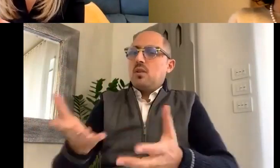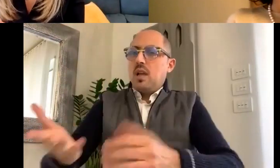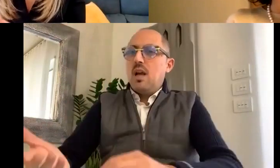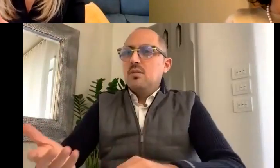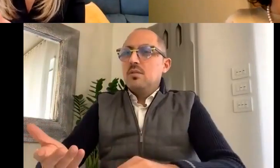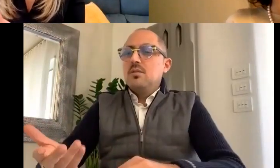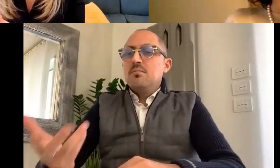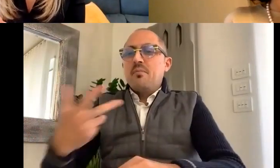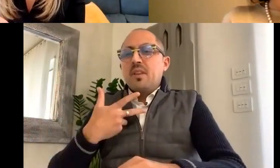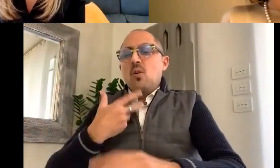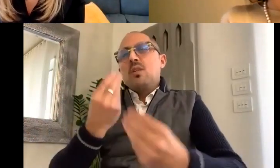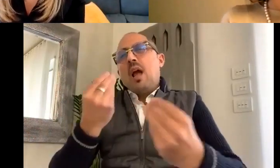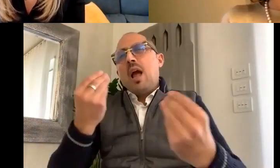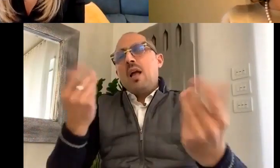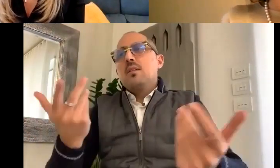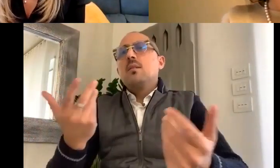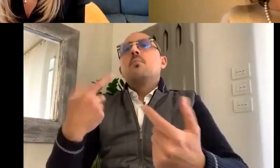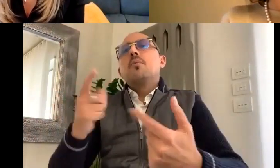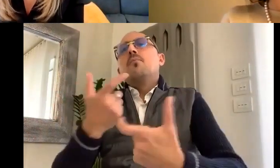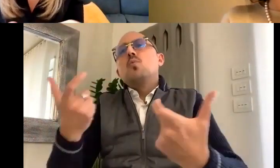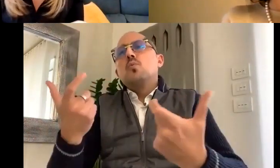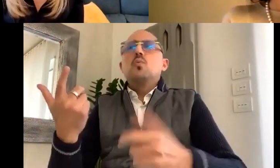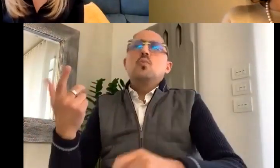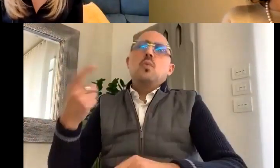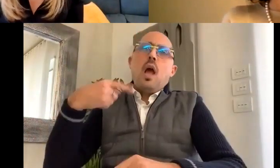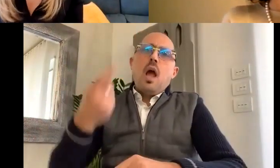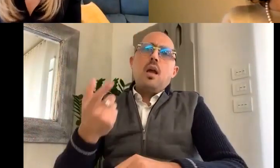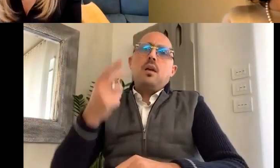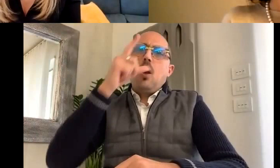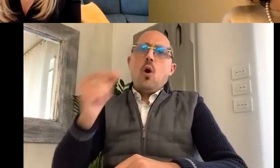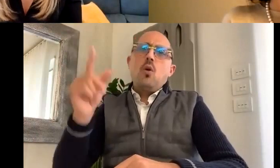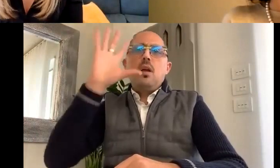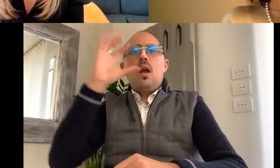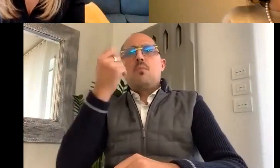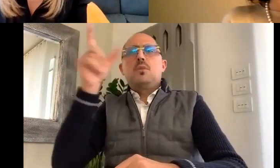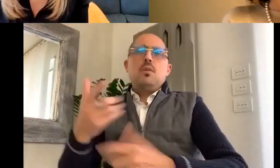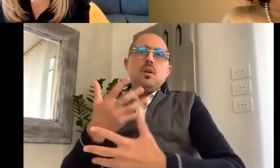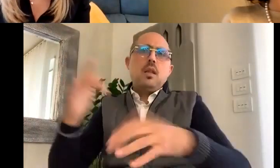questa facilità nell'accedere a tutti i bisogni che sono necessari in questo momento.